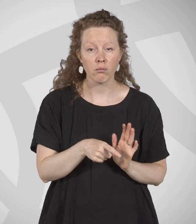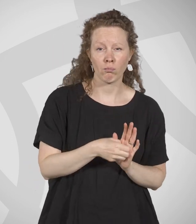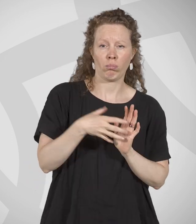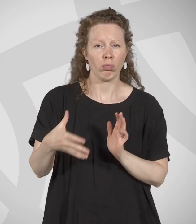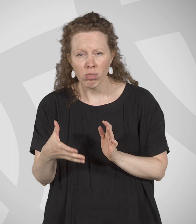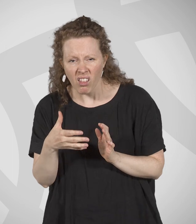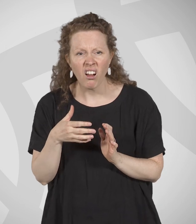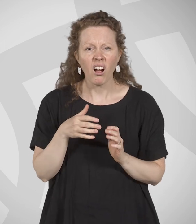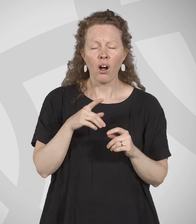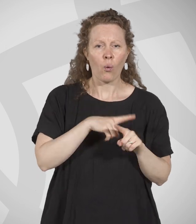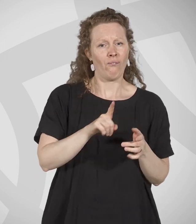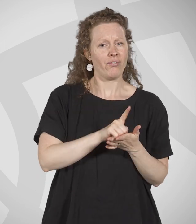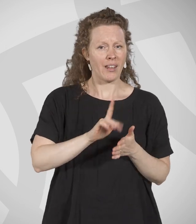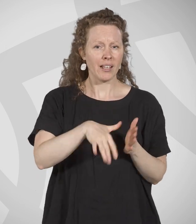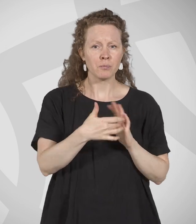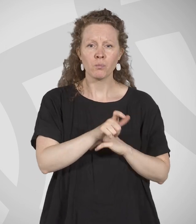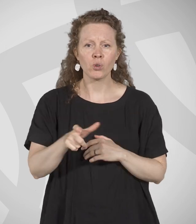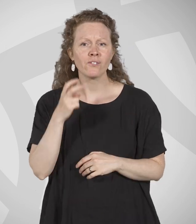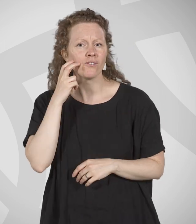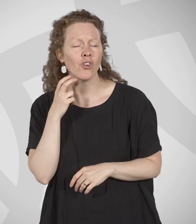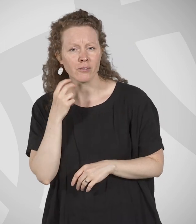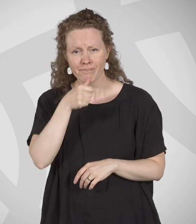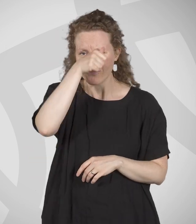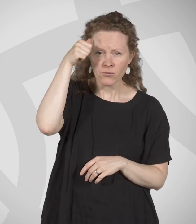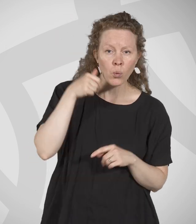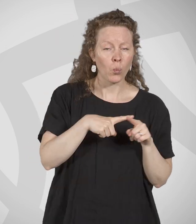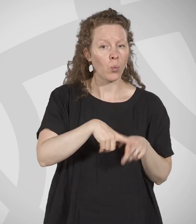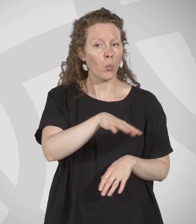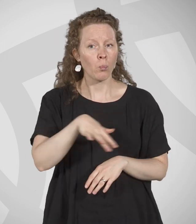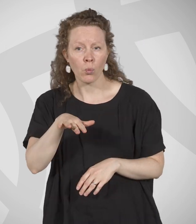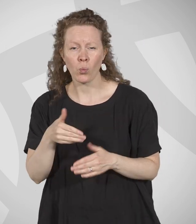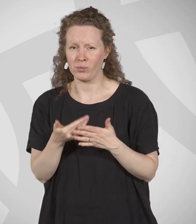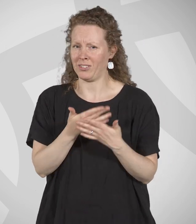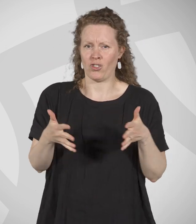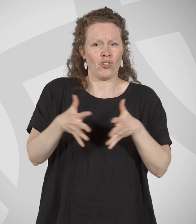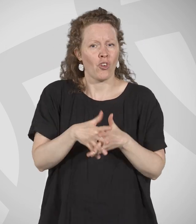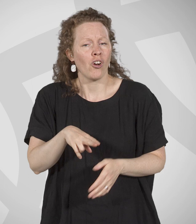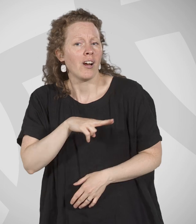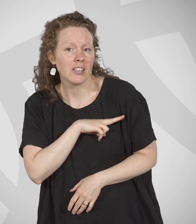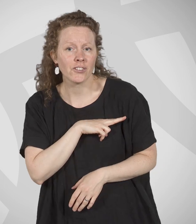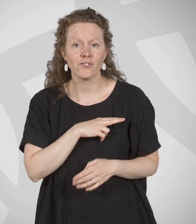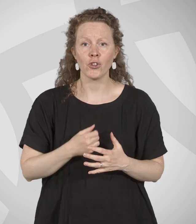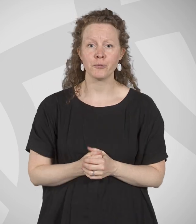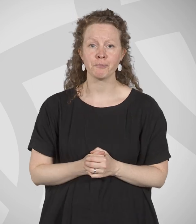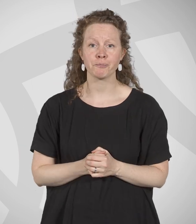vilket gör situationen otydlig och försvårar teckenspråkigas vardag - på alla livsområden.